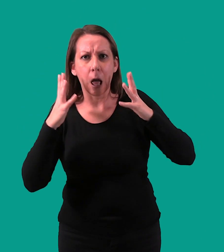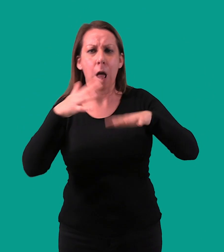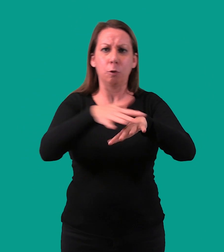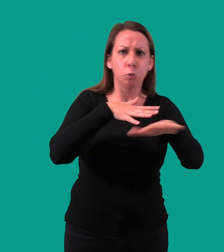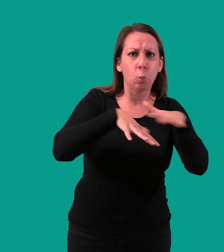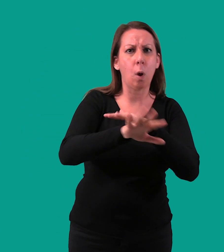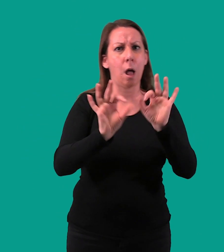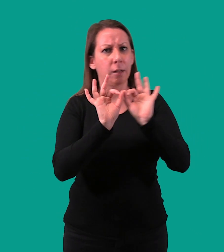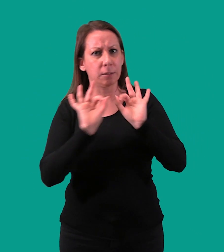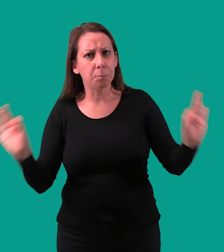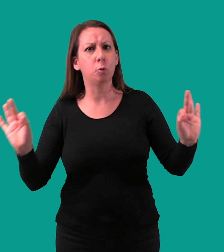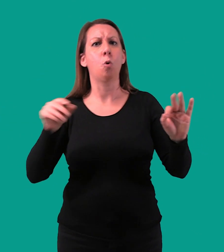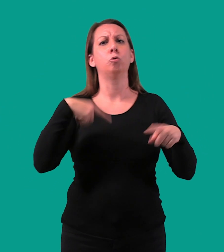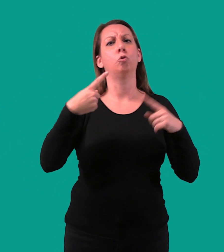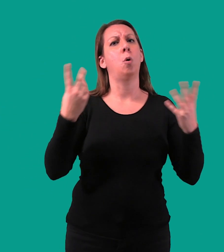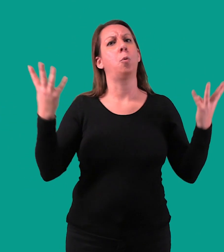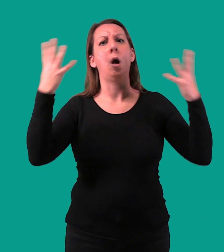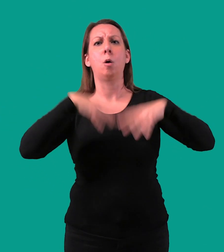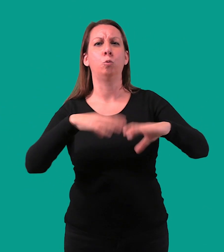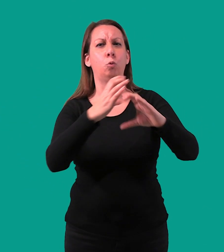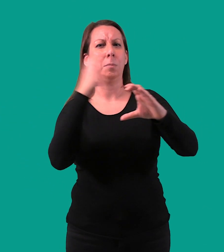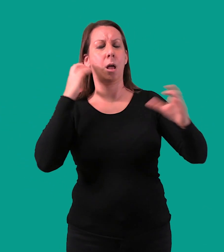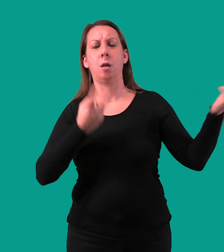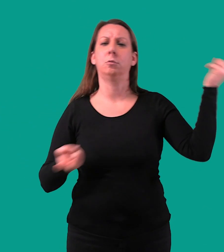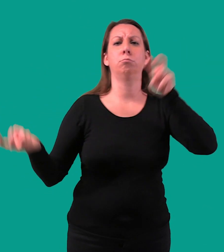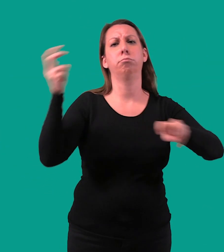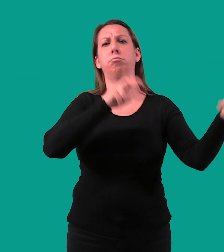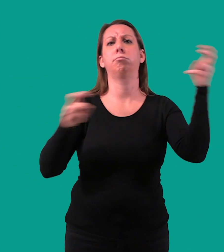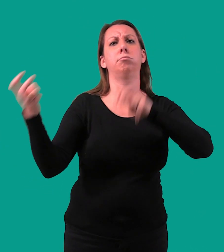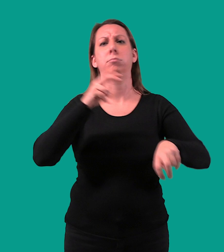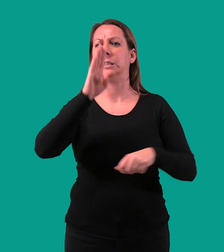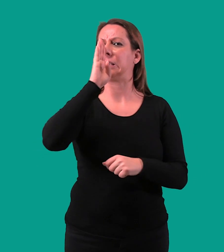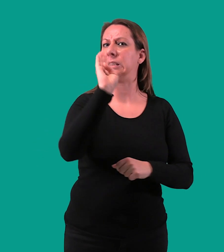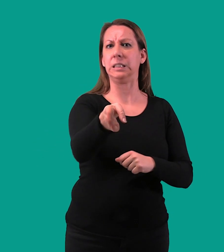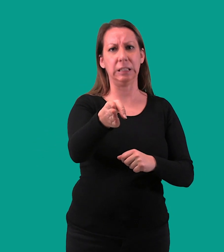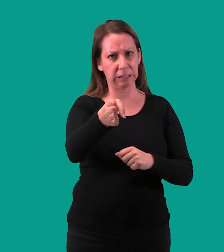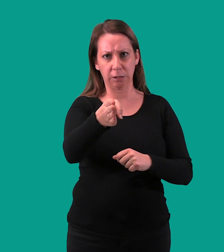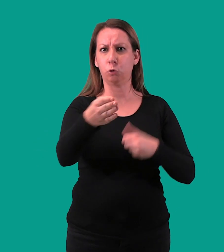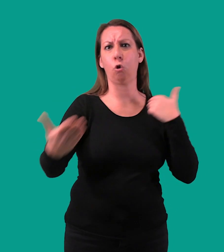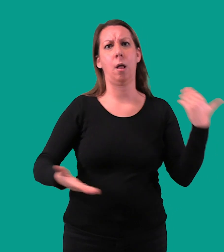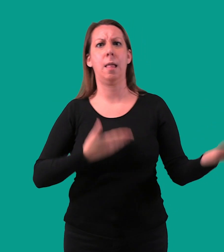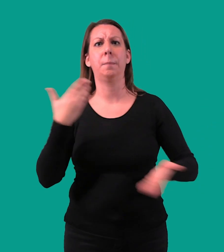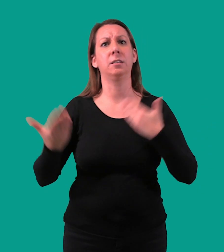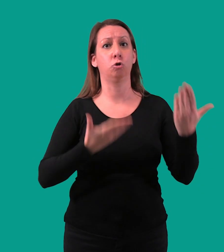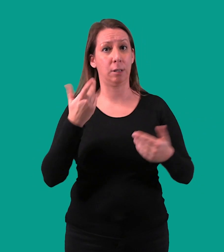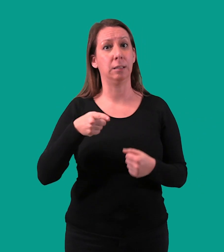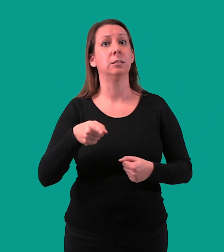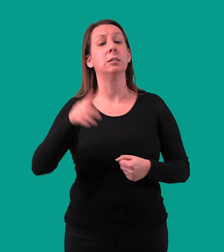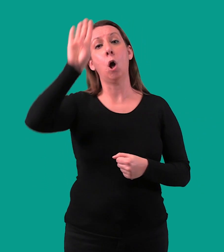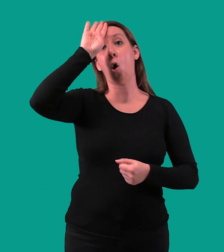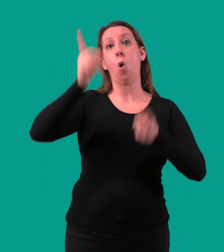caschi e guanti e salgono immediatamente nelle autopompe che sono parcheggiate lì.